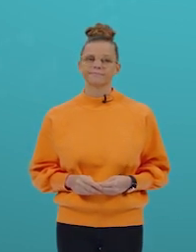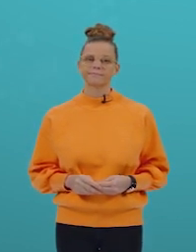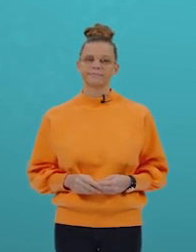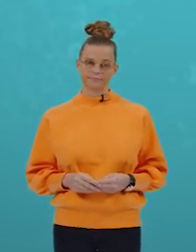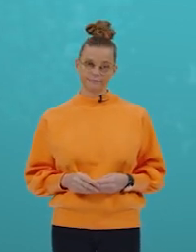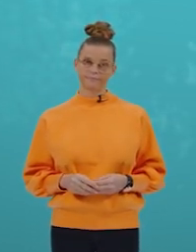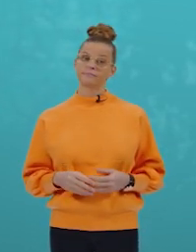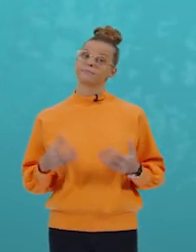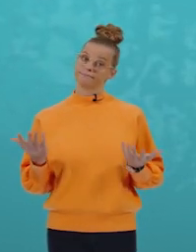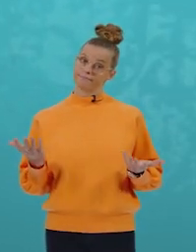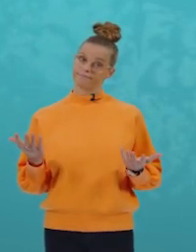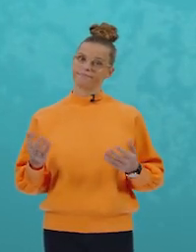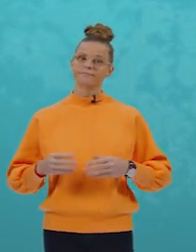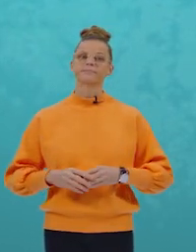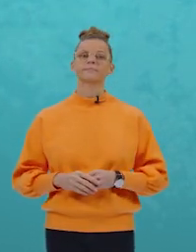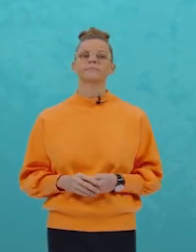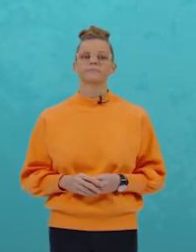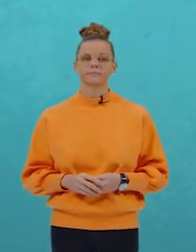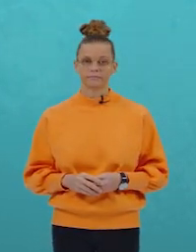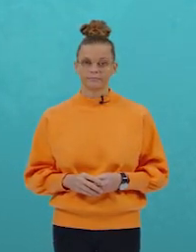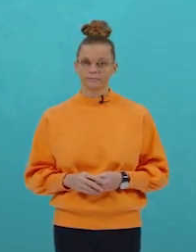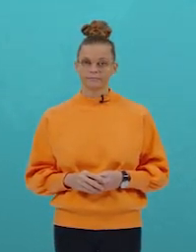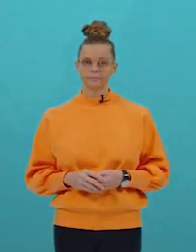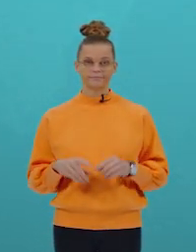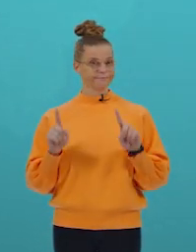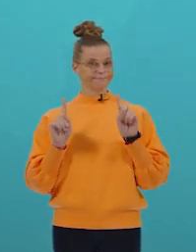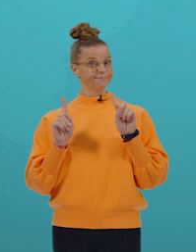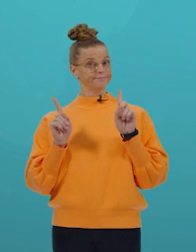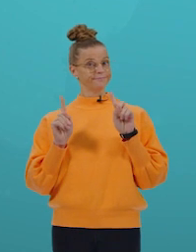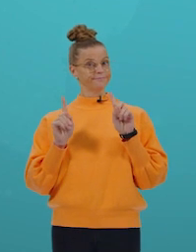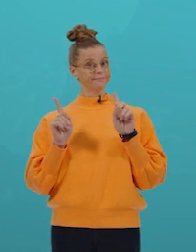vorgelegt werden, rät die Berliner Apothekerkammer den Kolleg:innen, im Notdienst keine digitalen